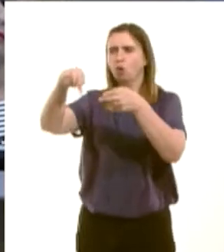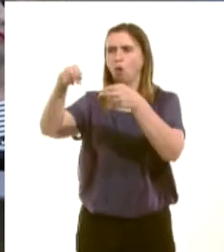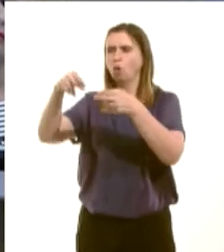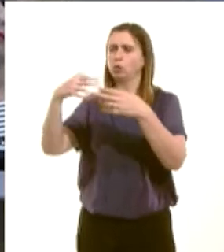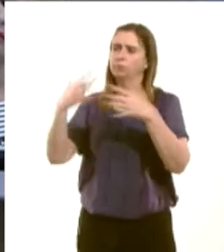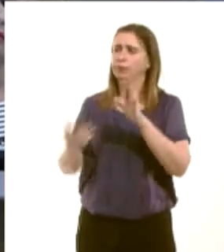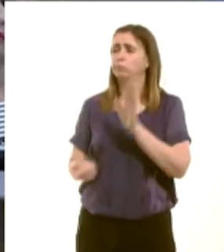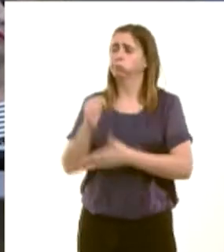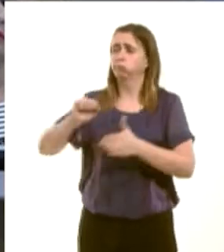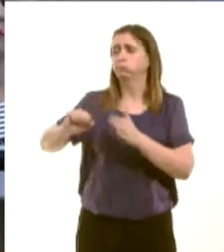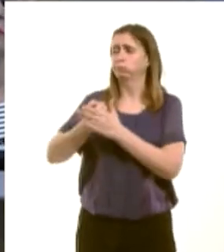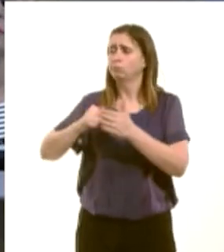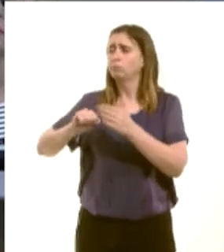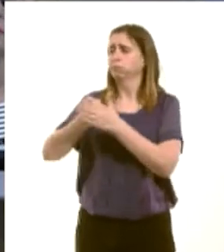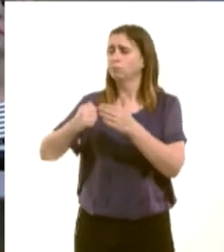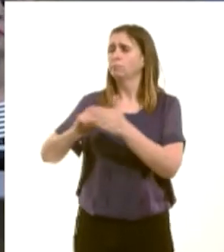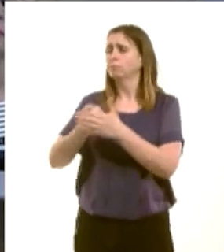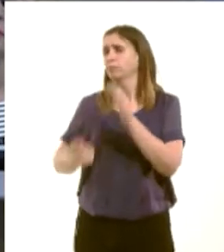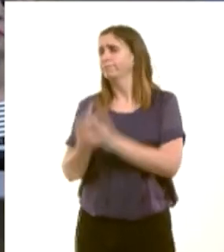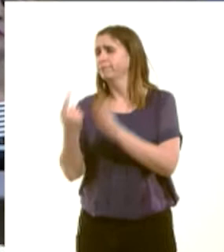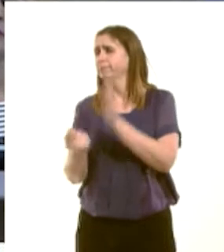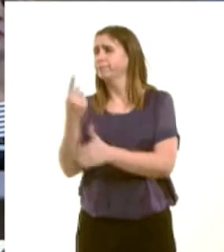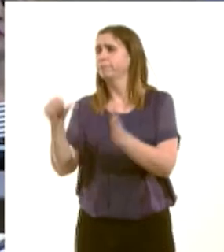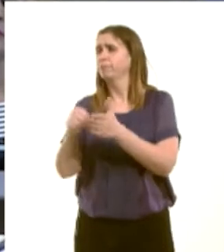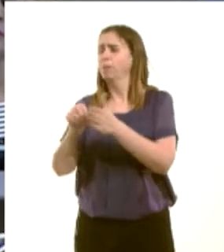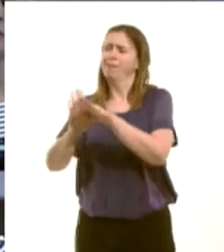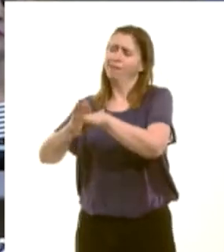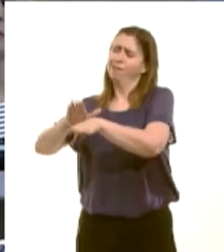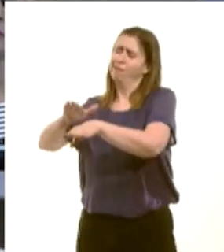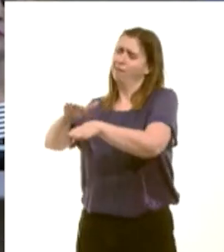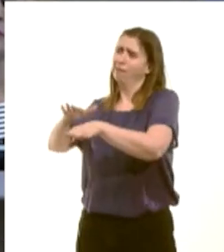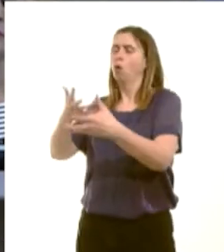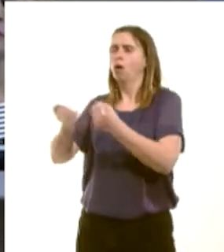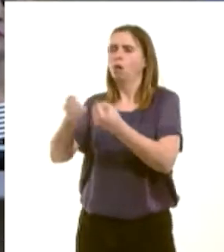yn ddamweiniau ac yn geir yn torri i lawr a oedd yn creu oedi a phroblemau ar hyd yr